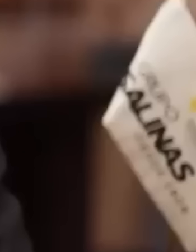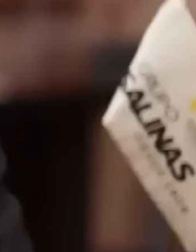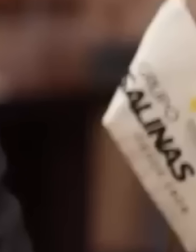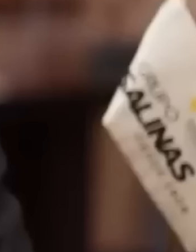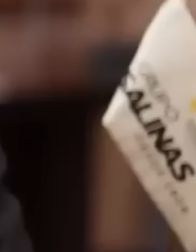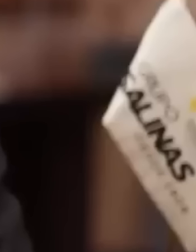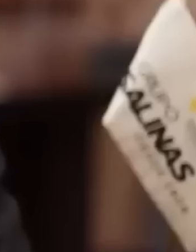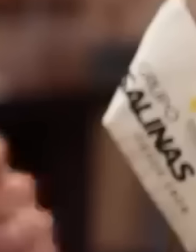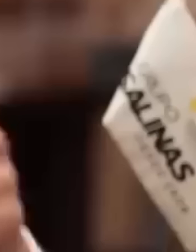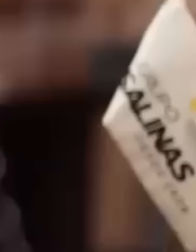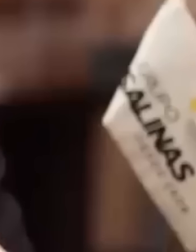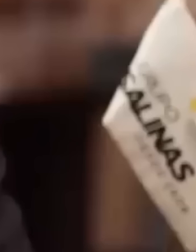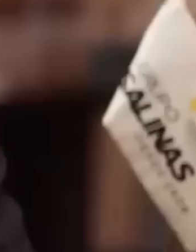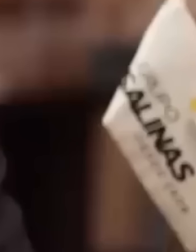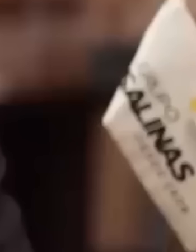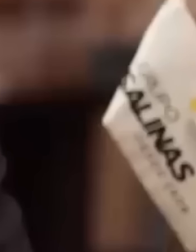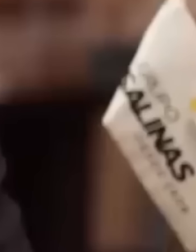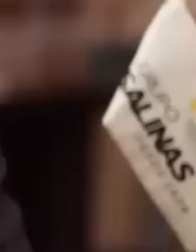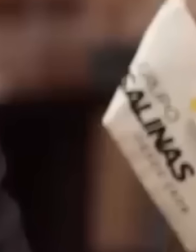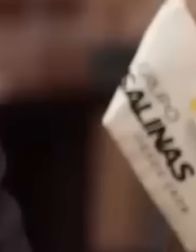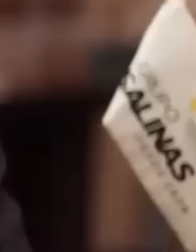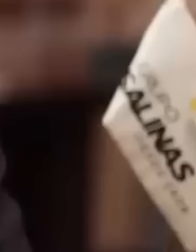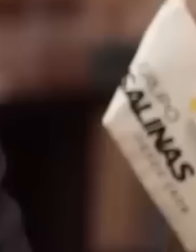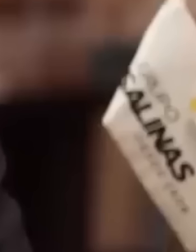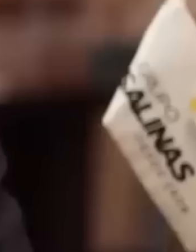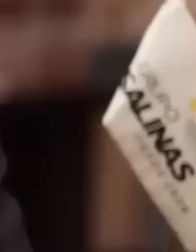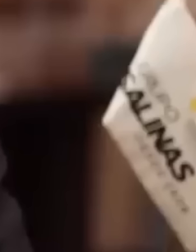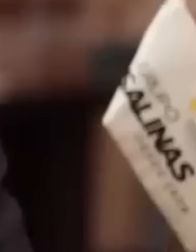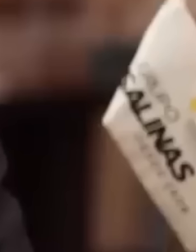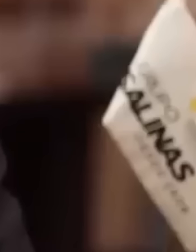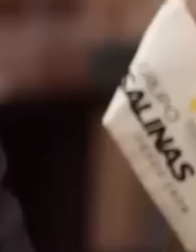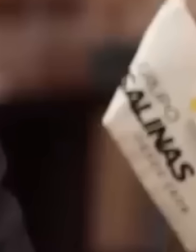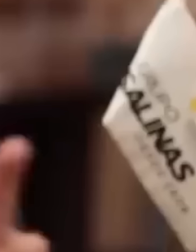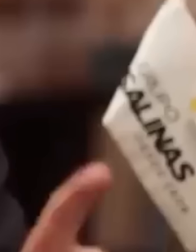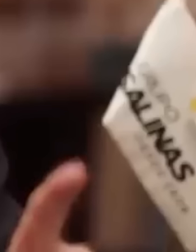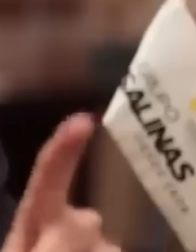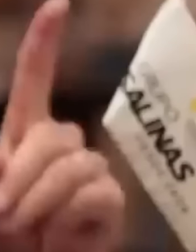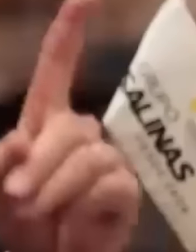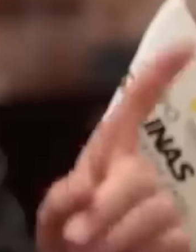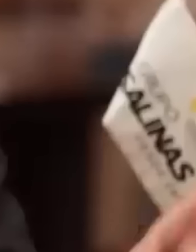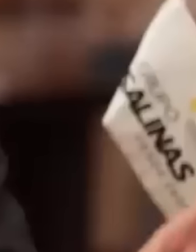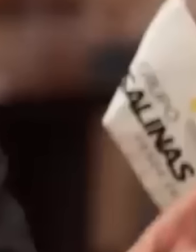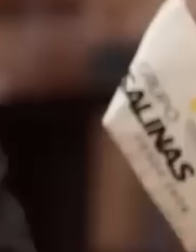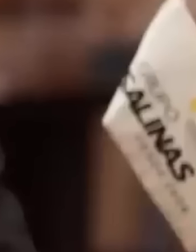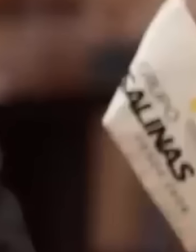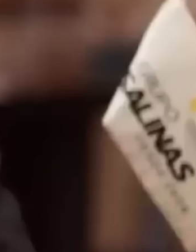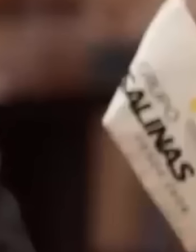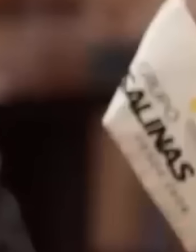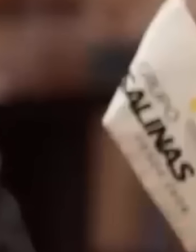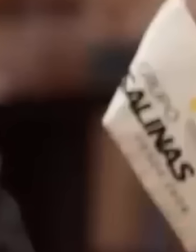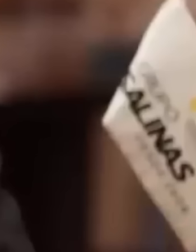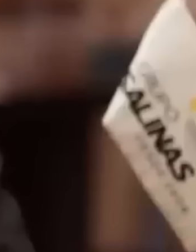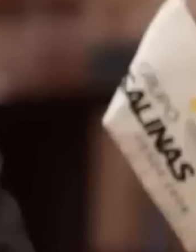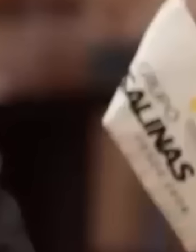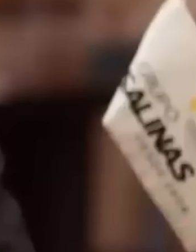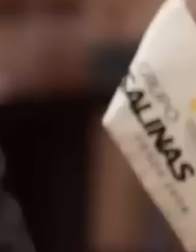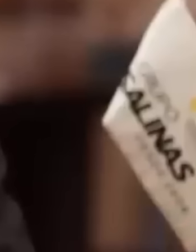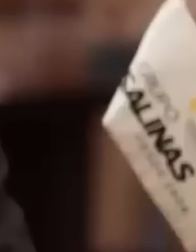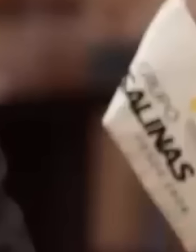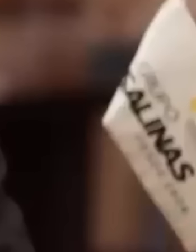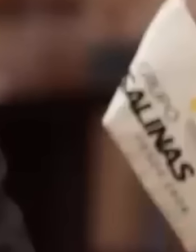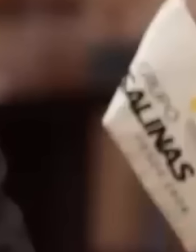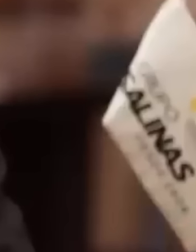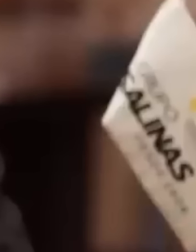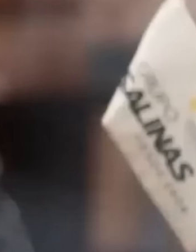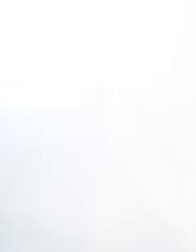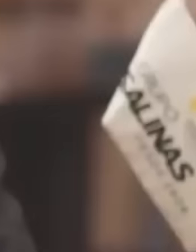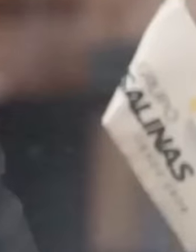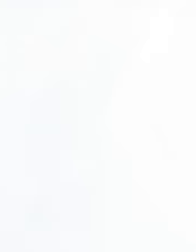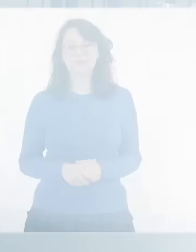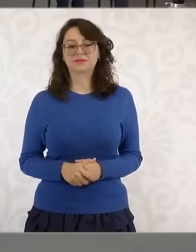fortalecer el estado de derecho que el país necesita. Atenta, Ricardo B. Salinas Pliego.